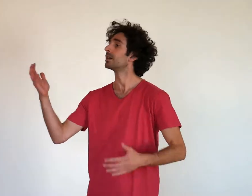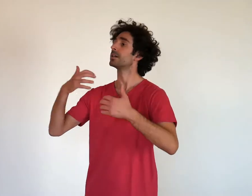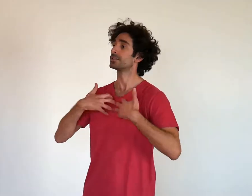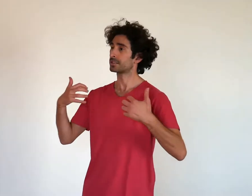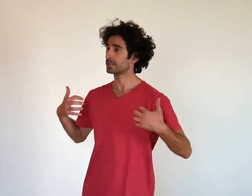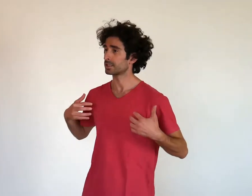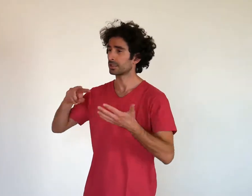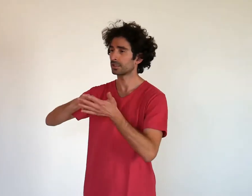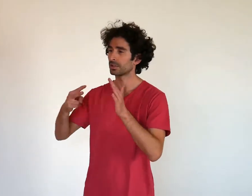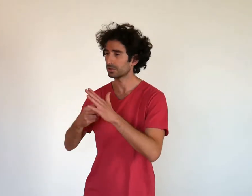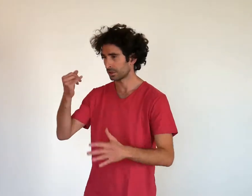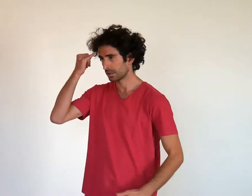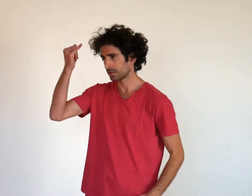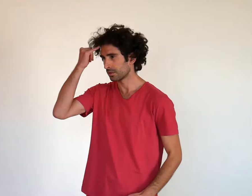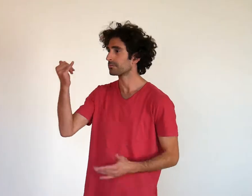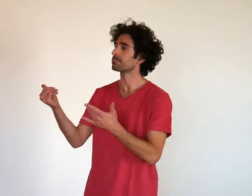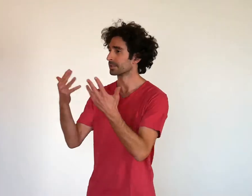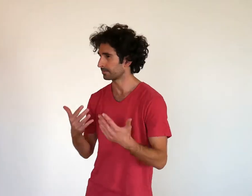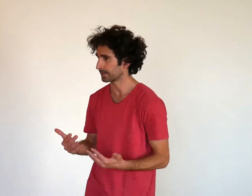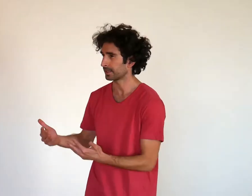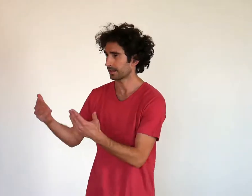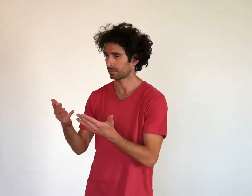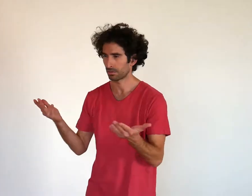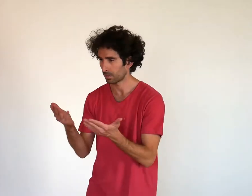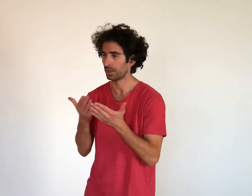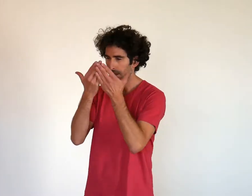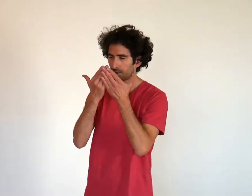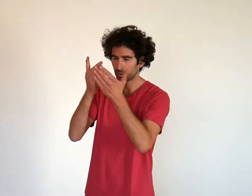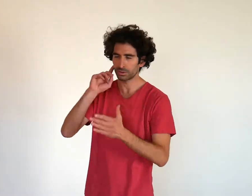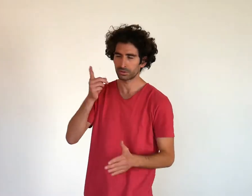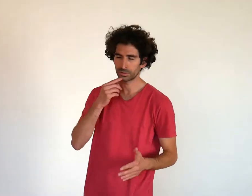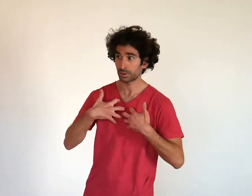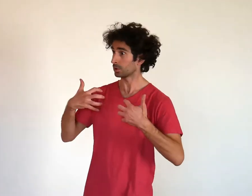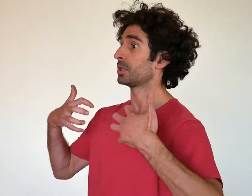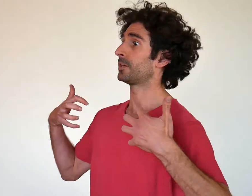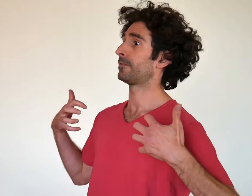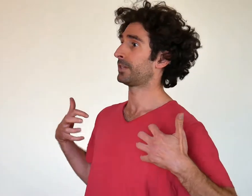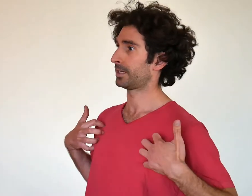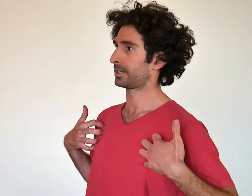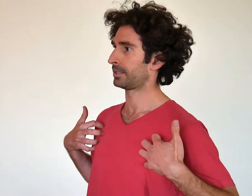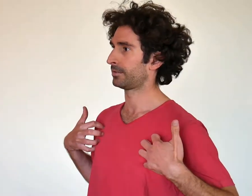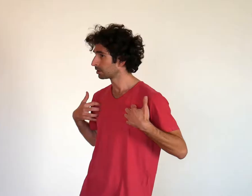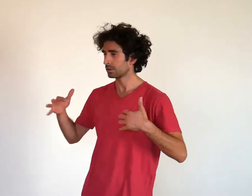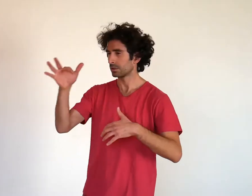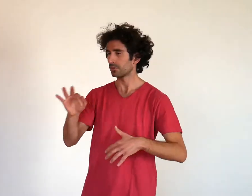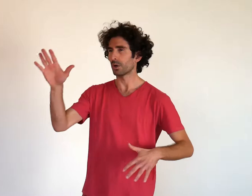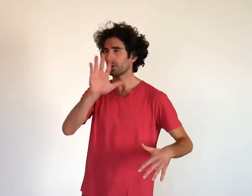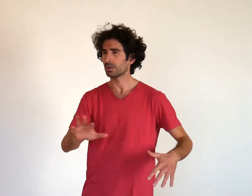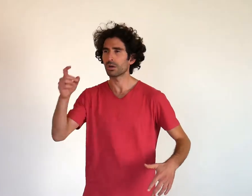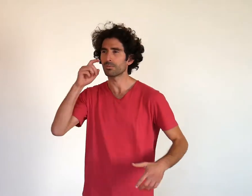STIM = science, technologie, ingénierie et mathématiques. Ce sont des étudiants sourds scientifiques qui ont remarqué qu'en France,